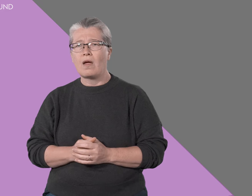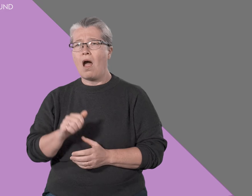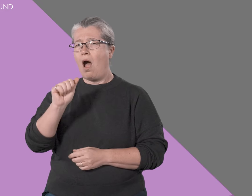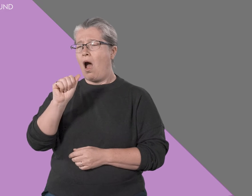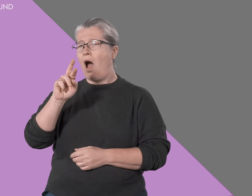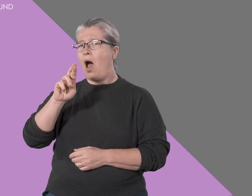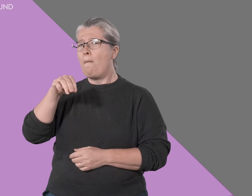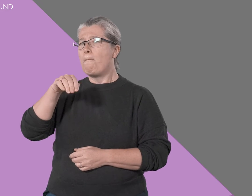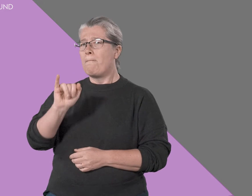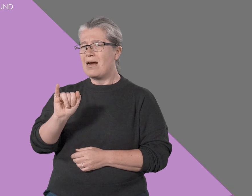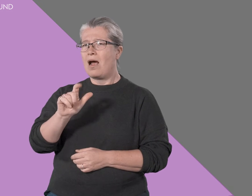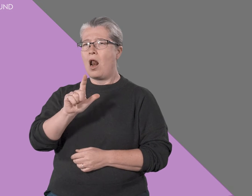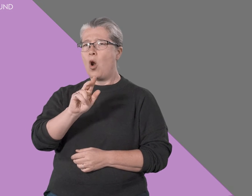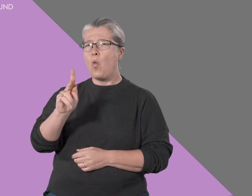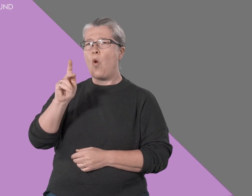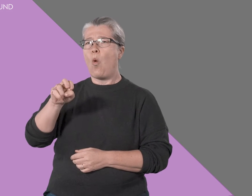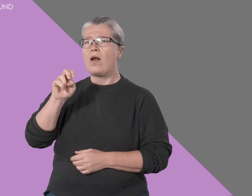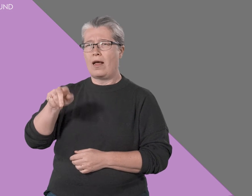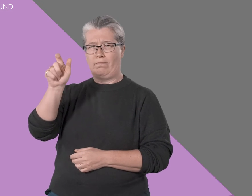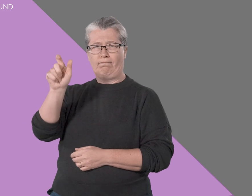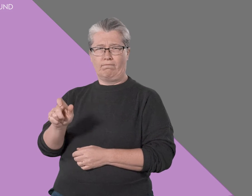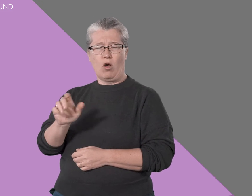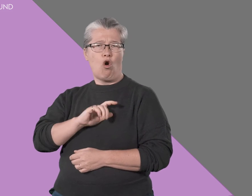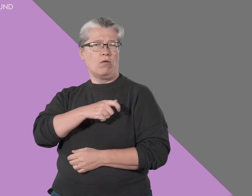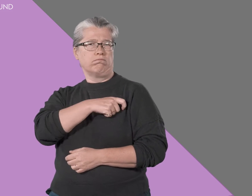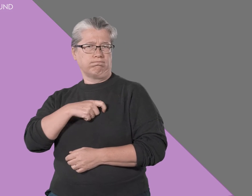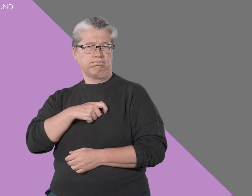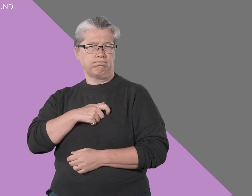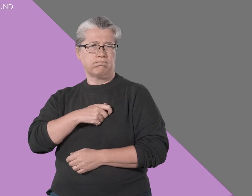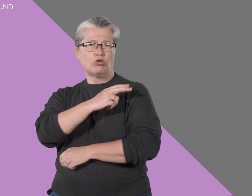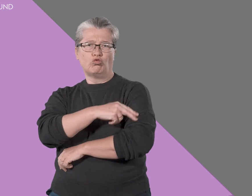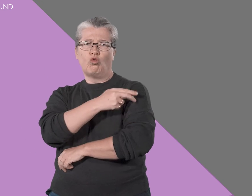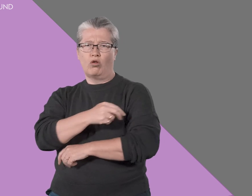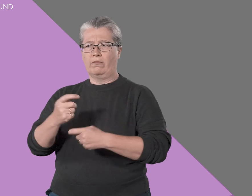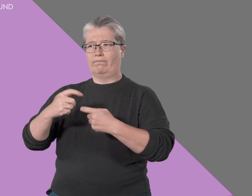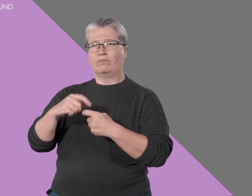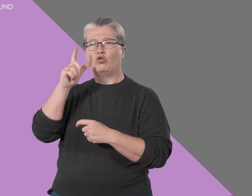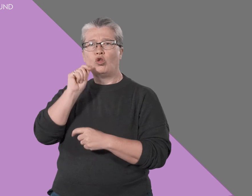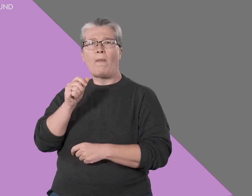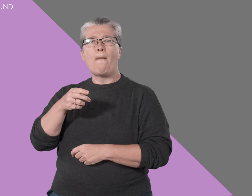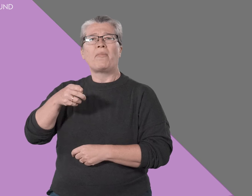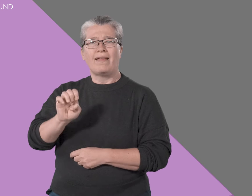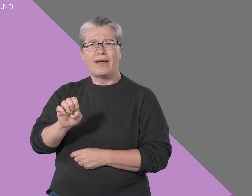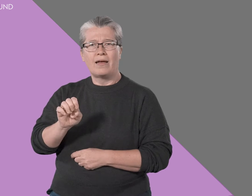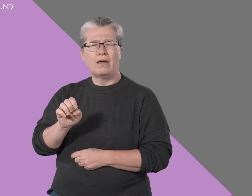Certifierade sömnapnéskötaren Armi Luukkonen berättar om sömnapné -